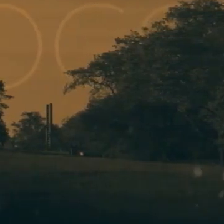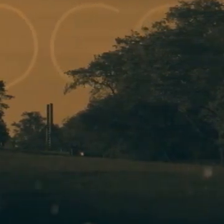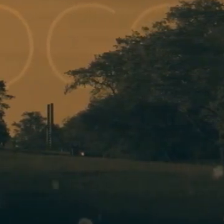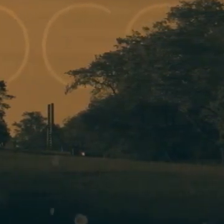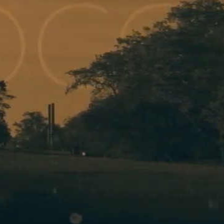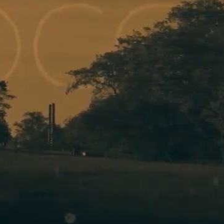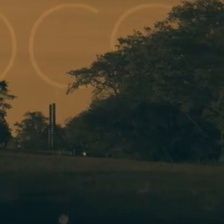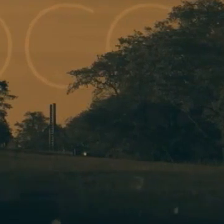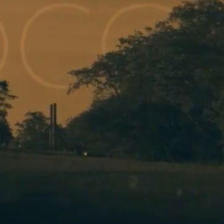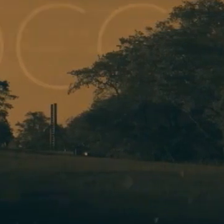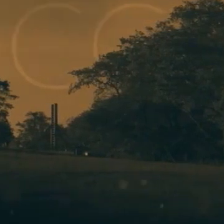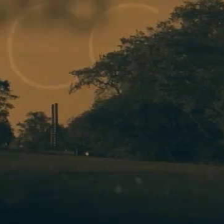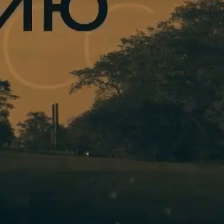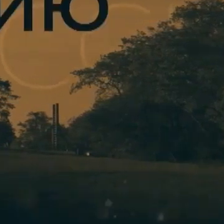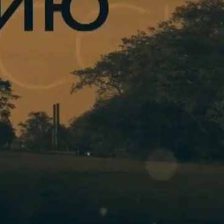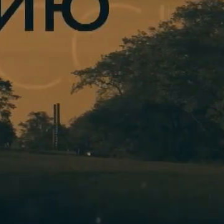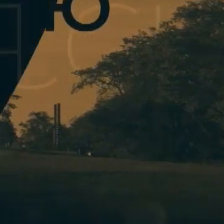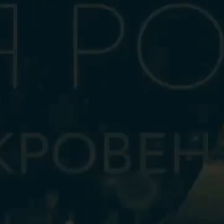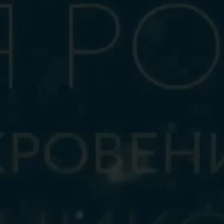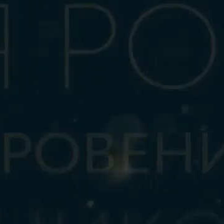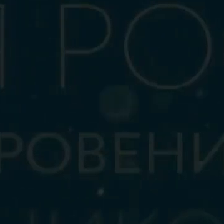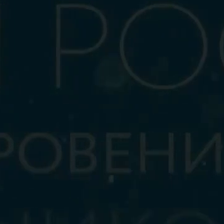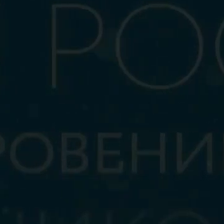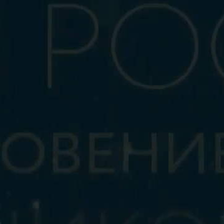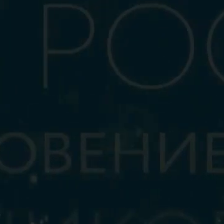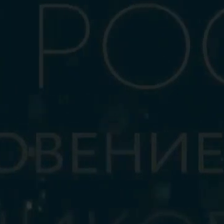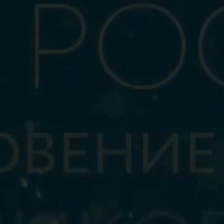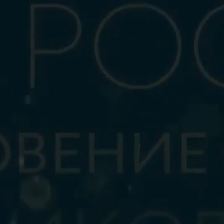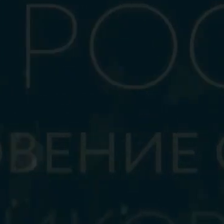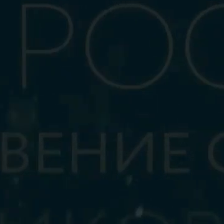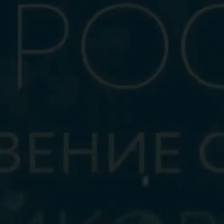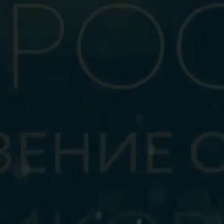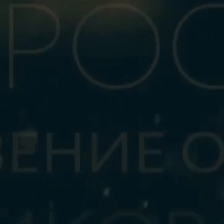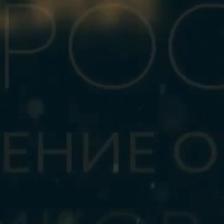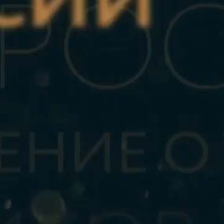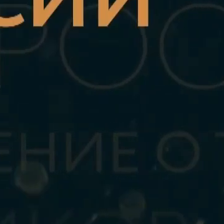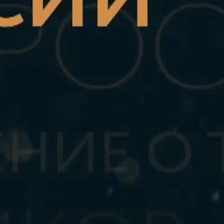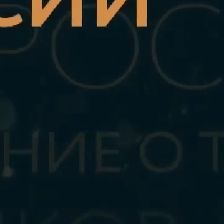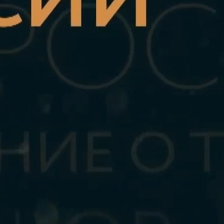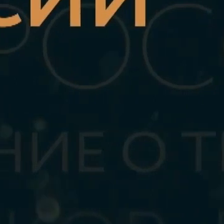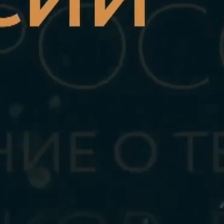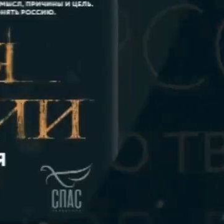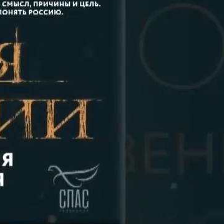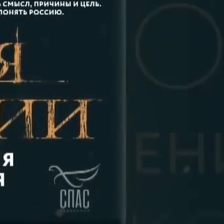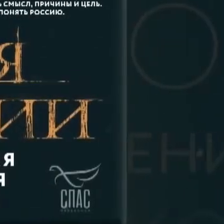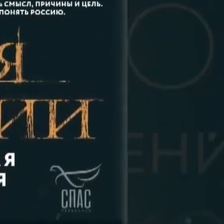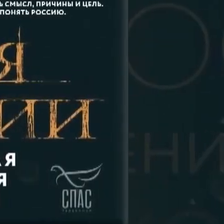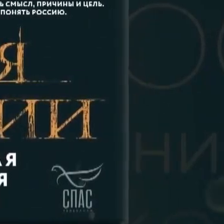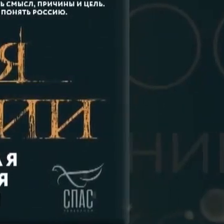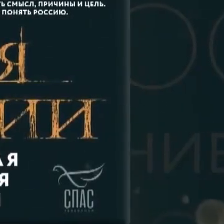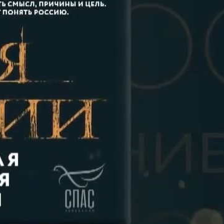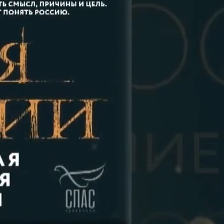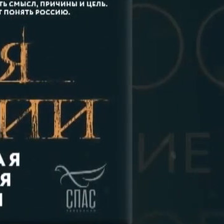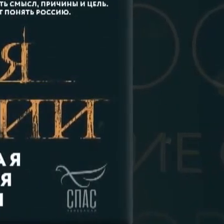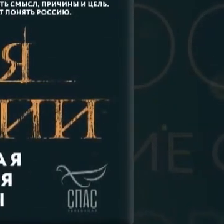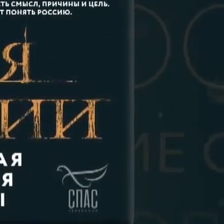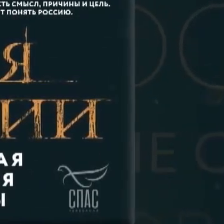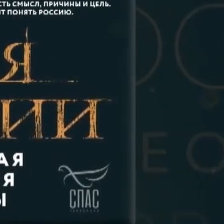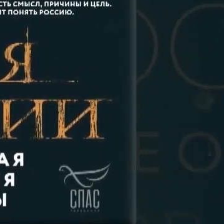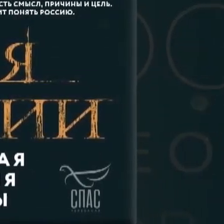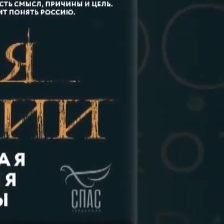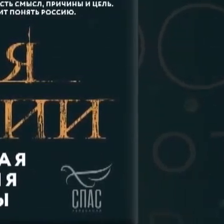значит понять Россию значит назвать имя России информация продажа книги Бориса корчевникова имя